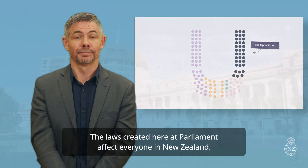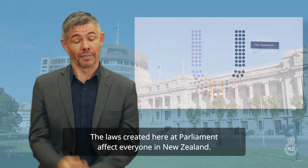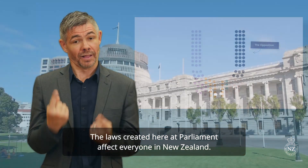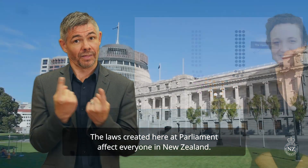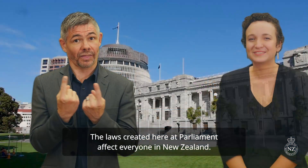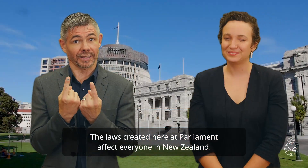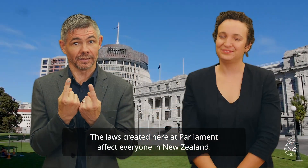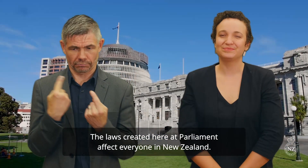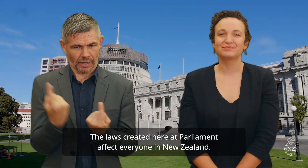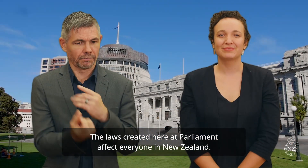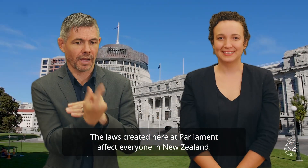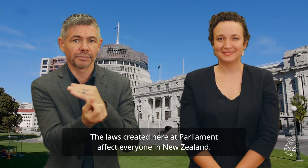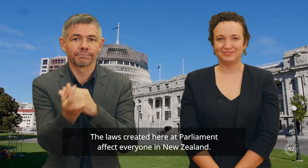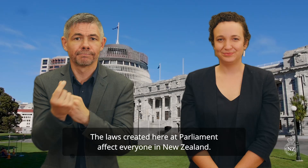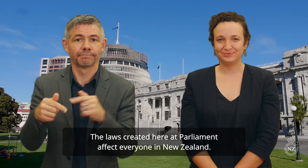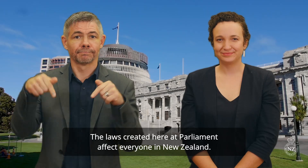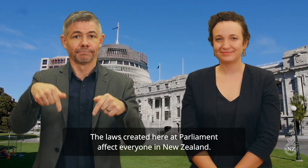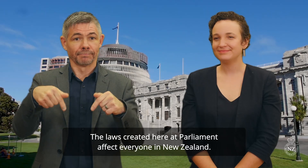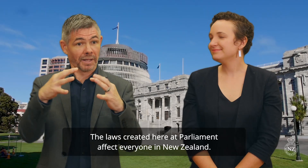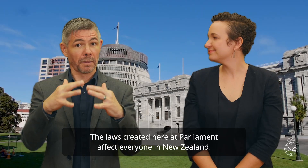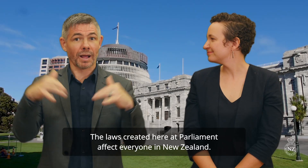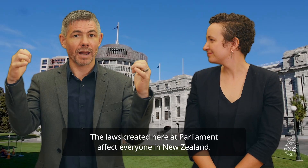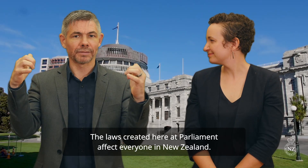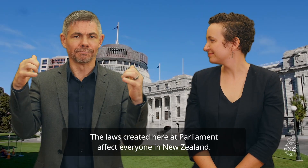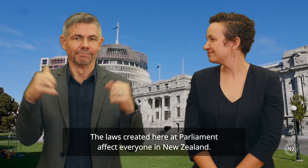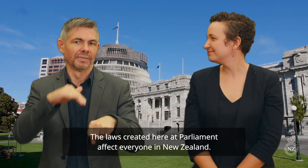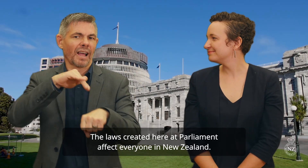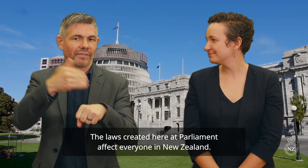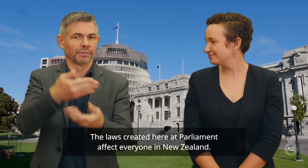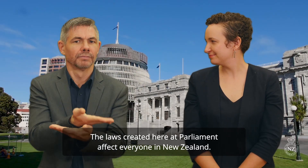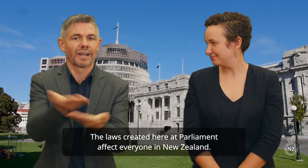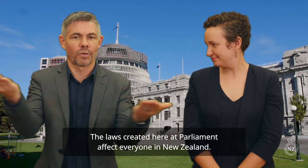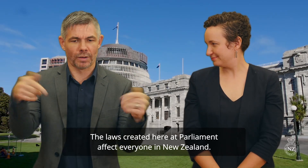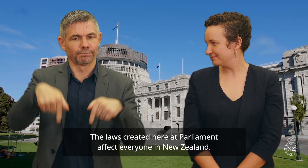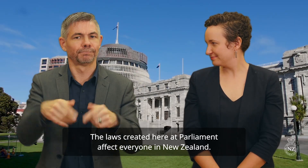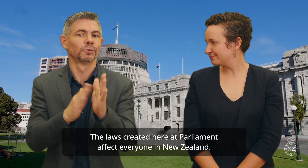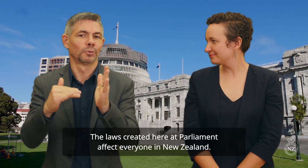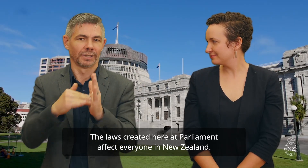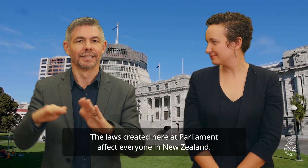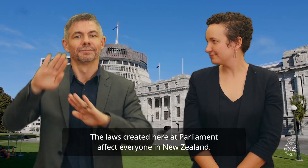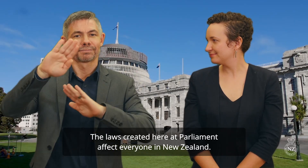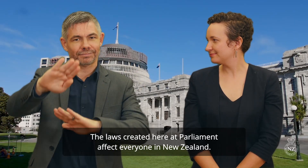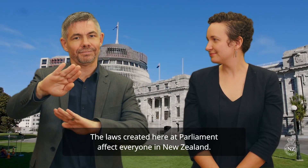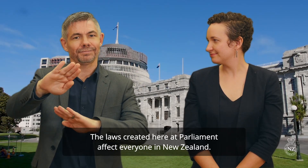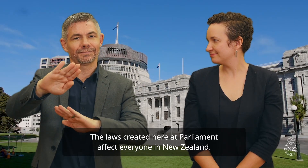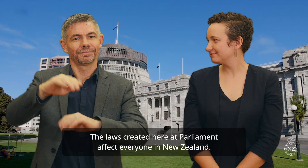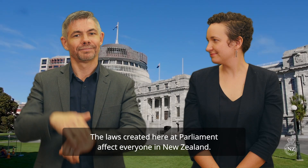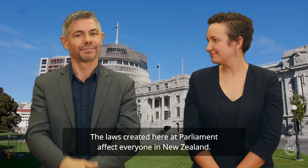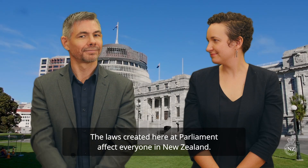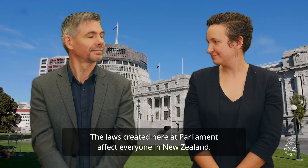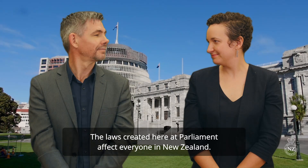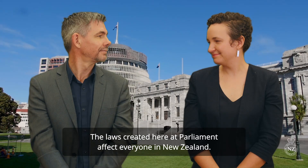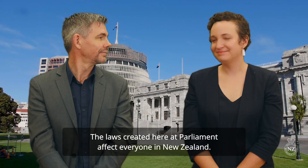Whai pānga ai ngā ture ka whakamanahia i te Pāremata nei ki Aotearoa whānui.